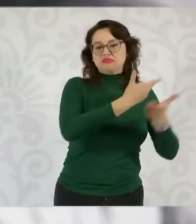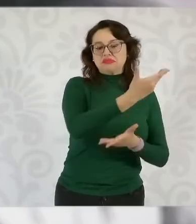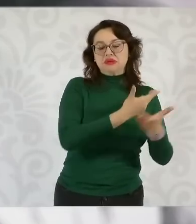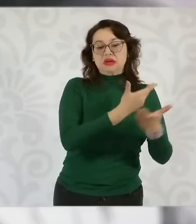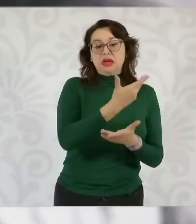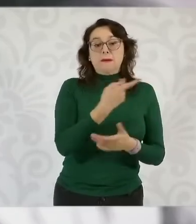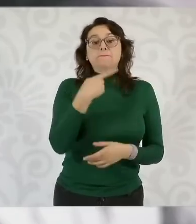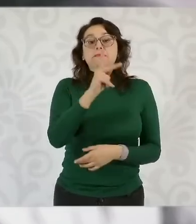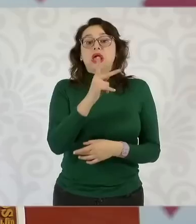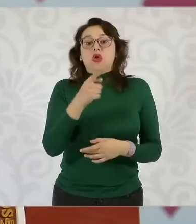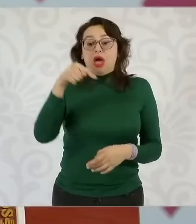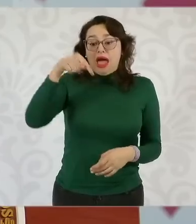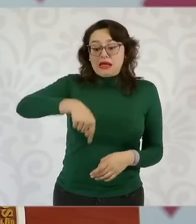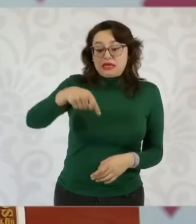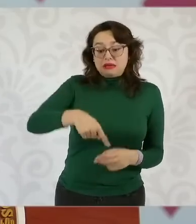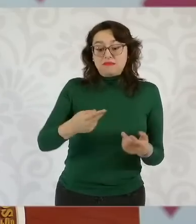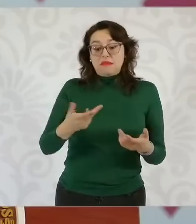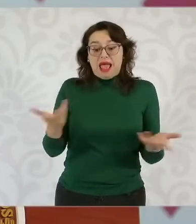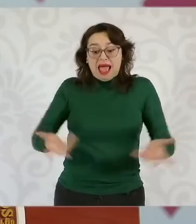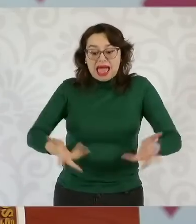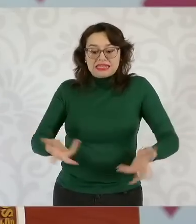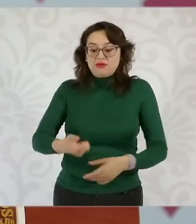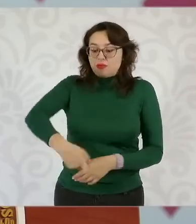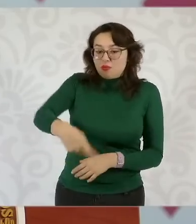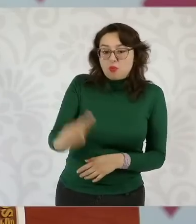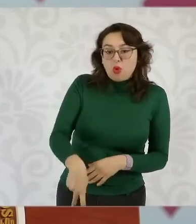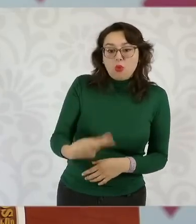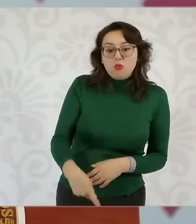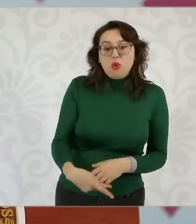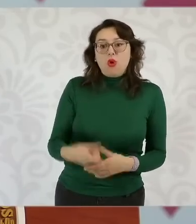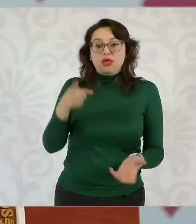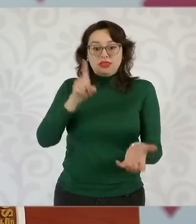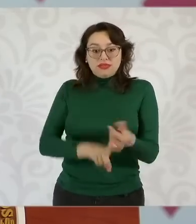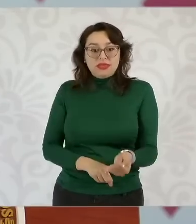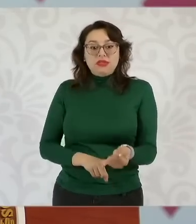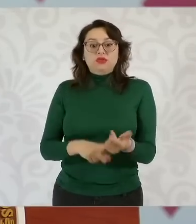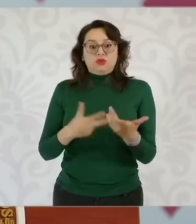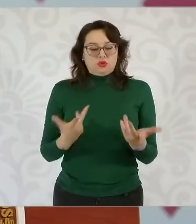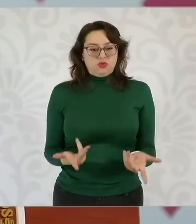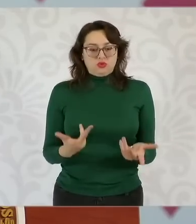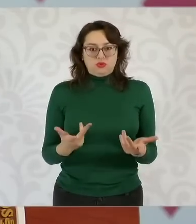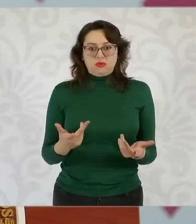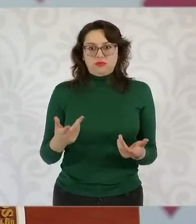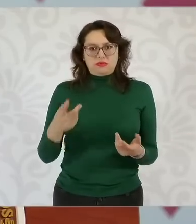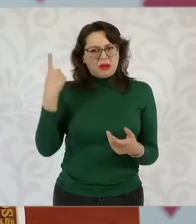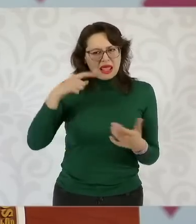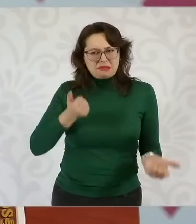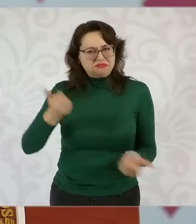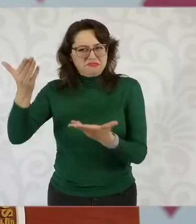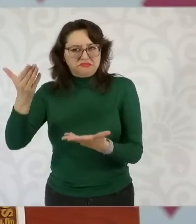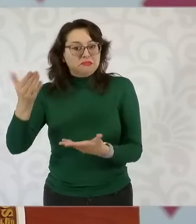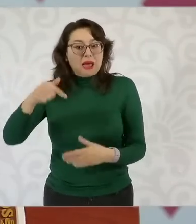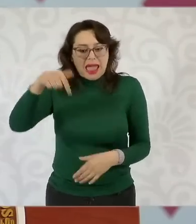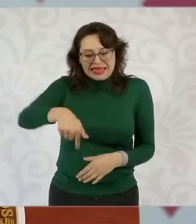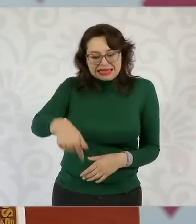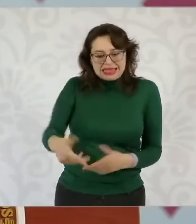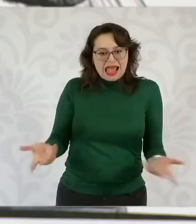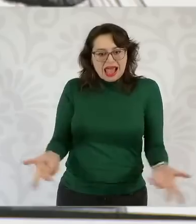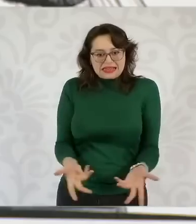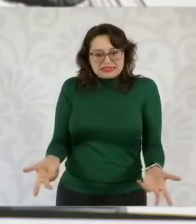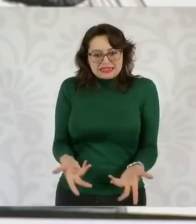producción en México mucho para el mercado interno no solo para la exportación les ponía El ejemplo